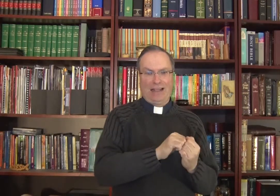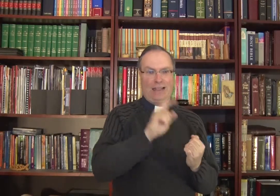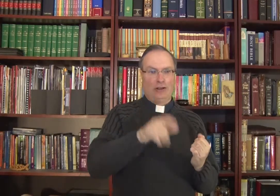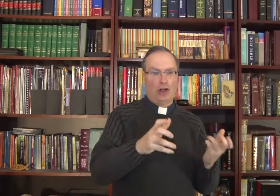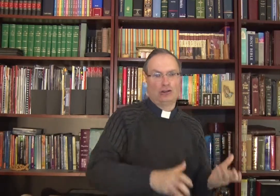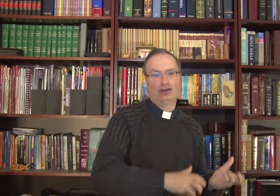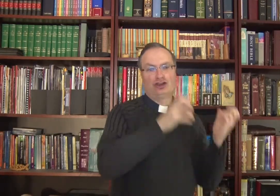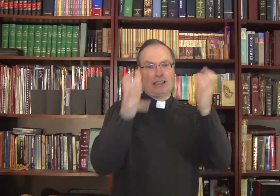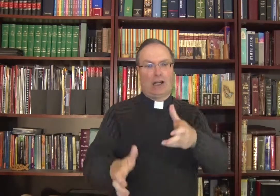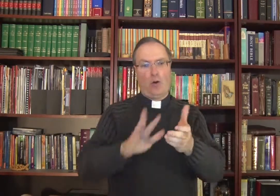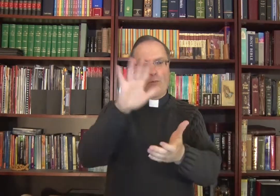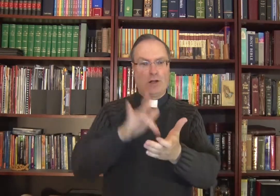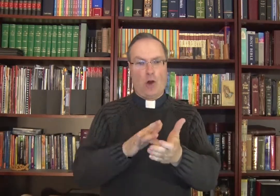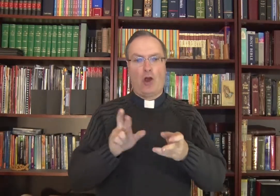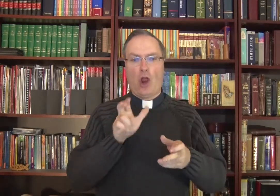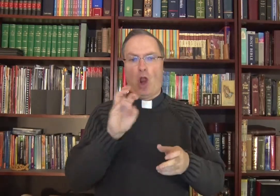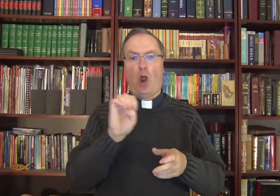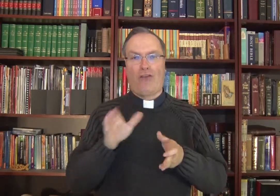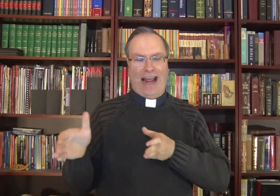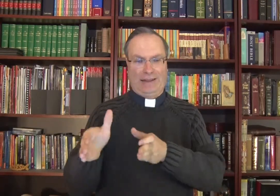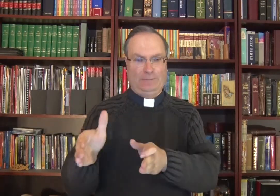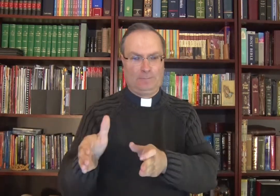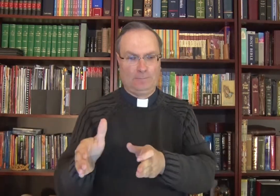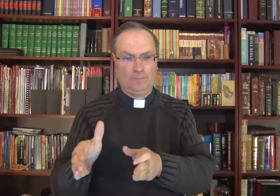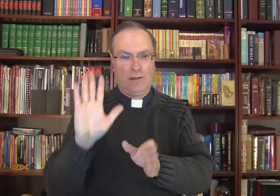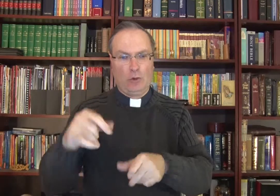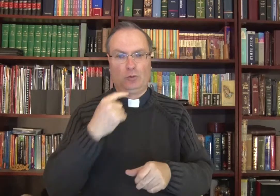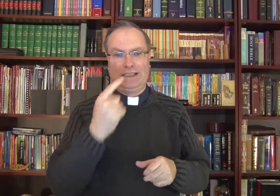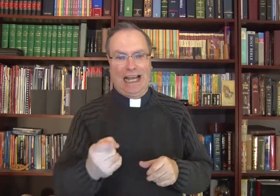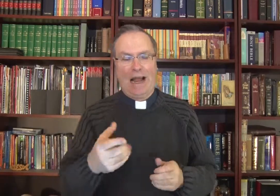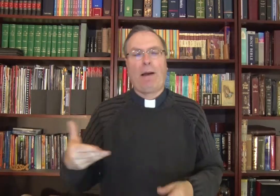et tu le jetteras au milieu de l'Euphrate, puis tu diras: